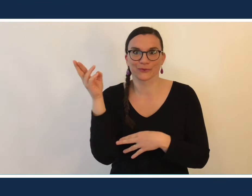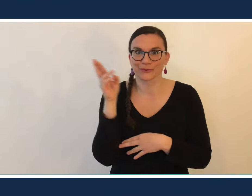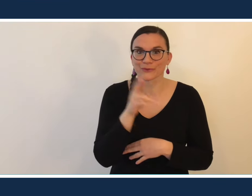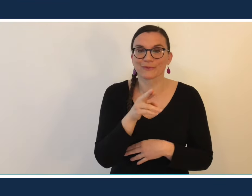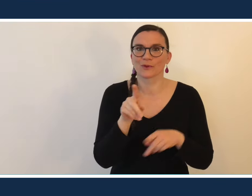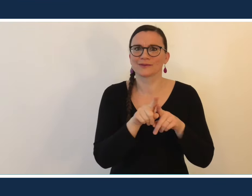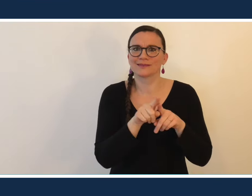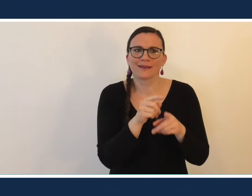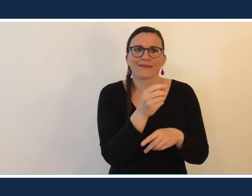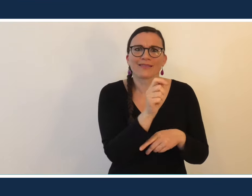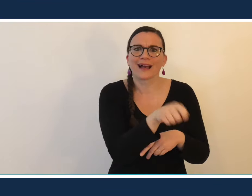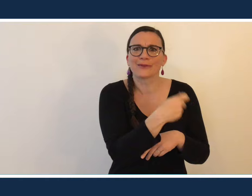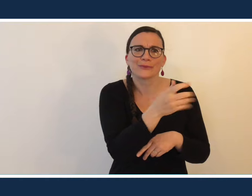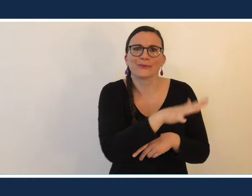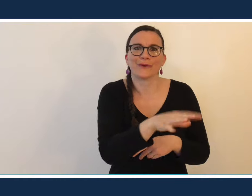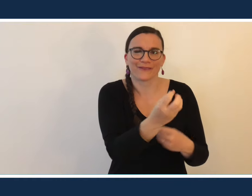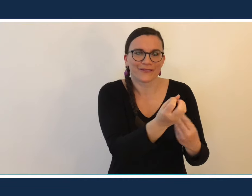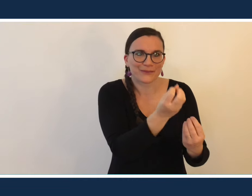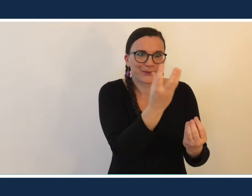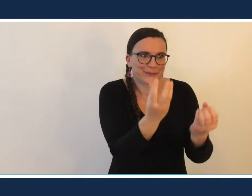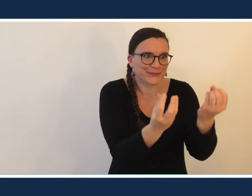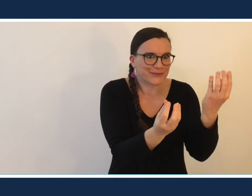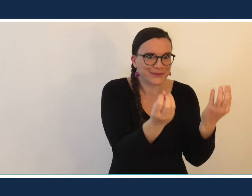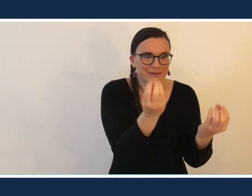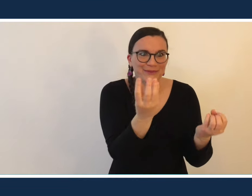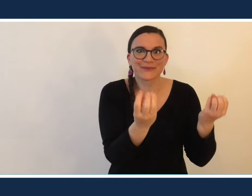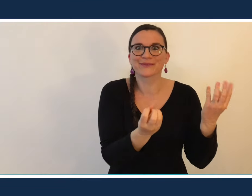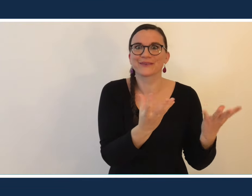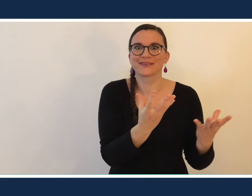c'est aussi le réveil de la nature.